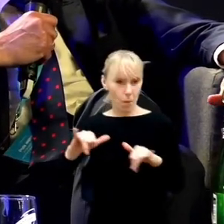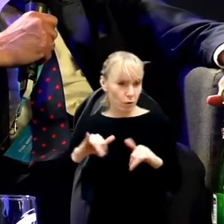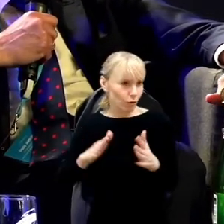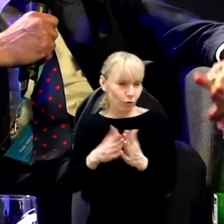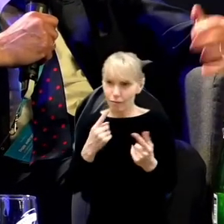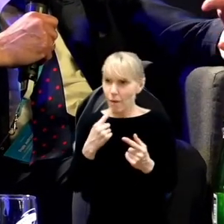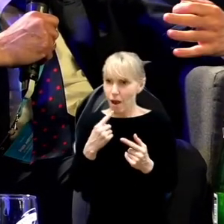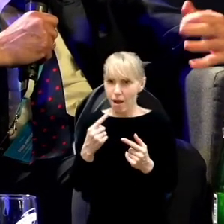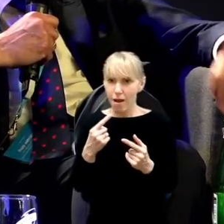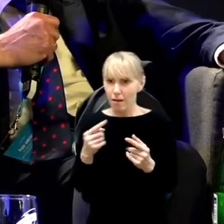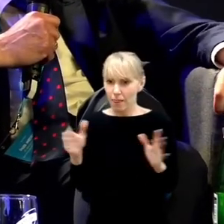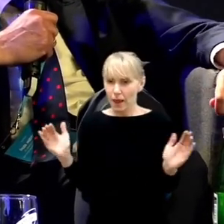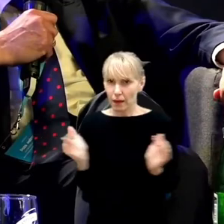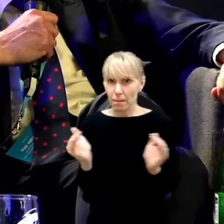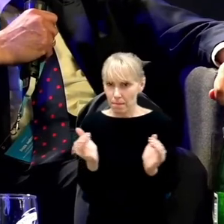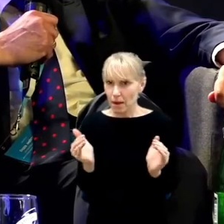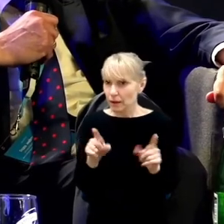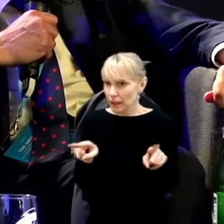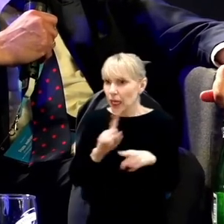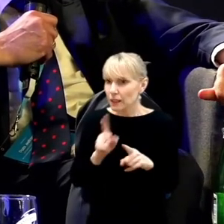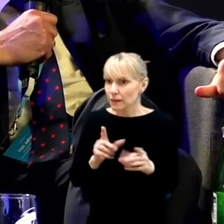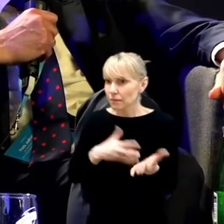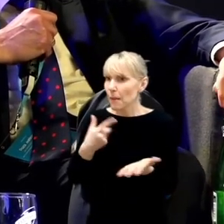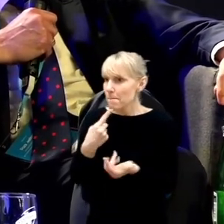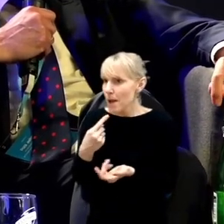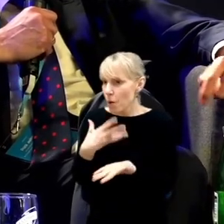że jeżeli jest ta zgoda polityczna w radzie,